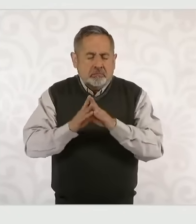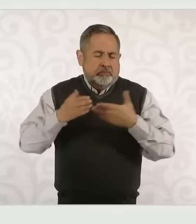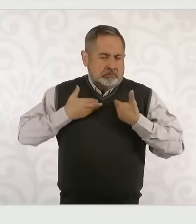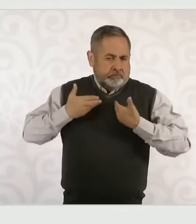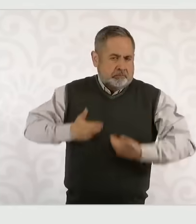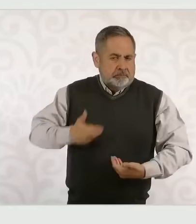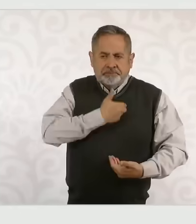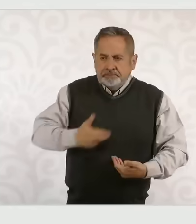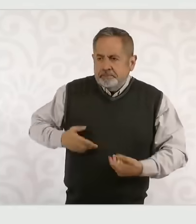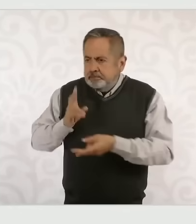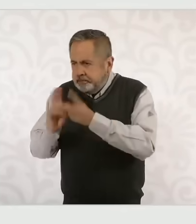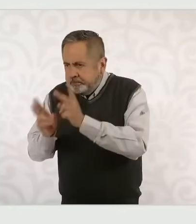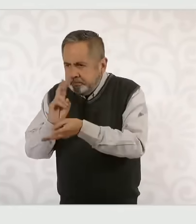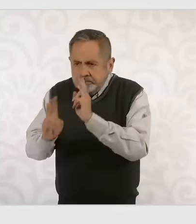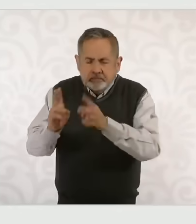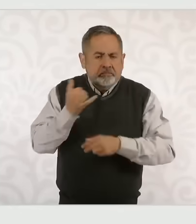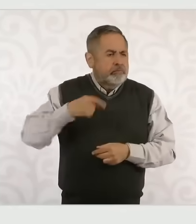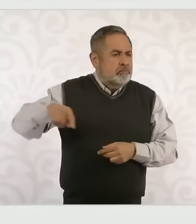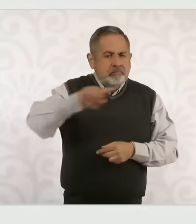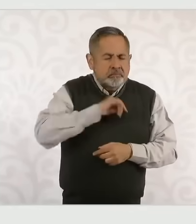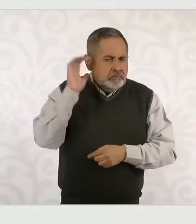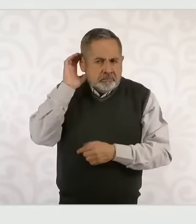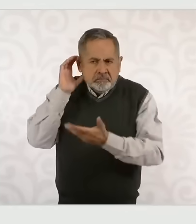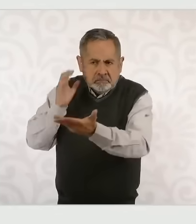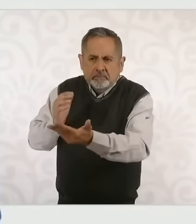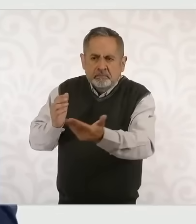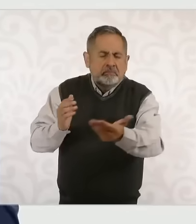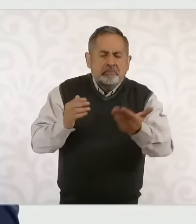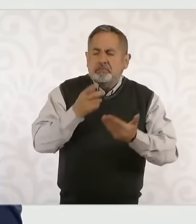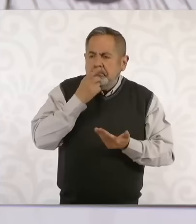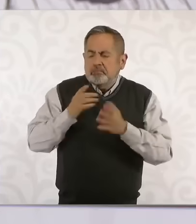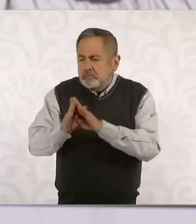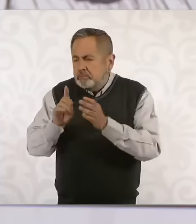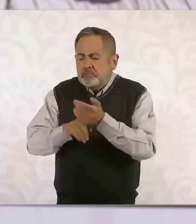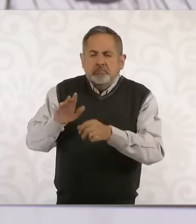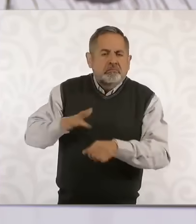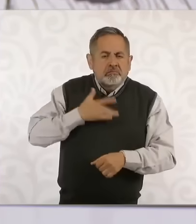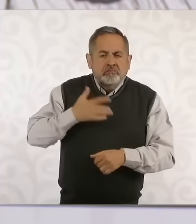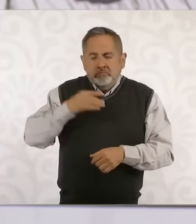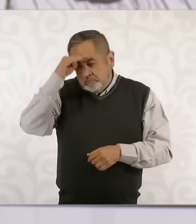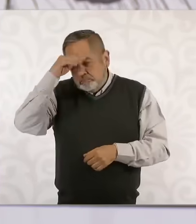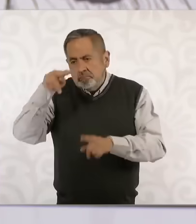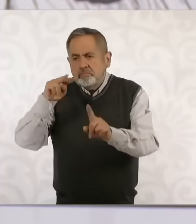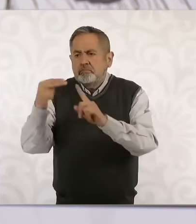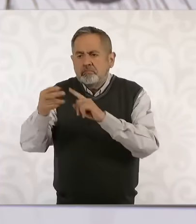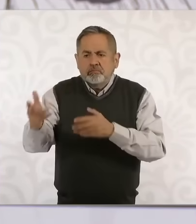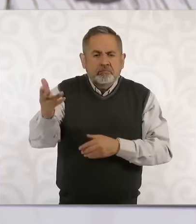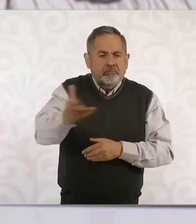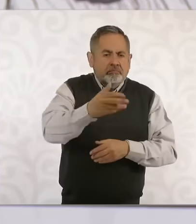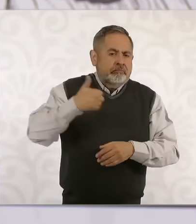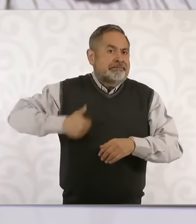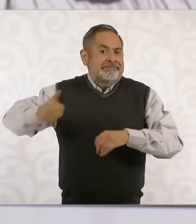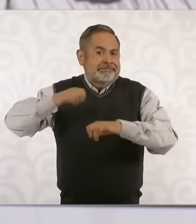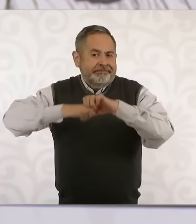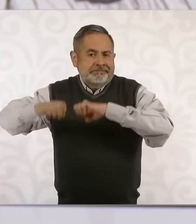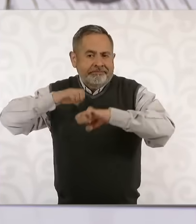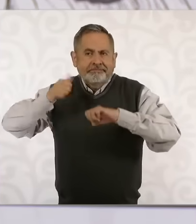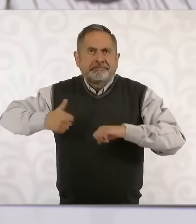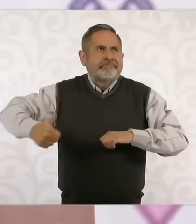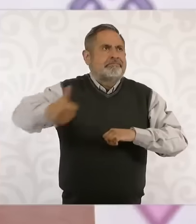y al mismo tiempo escucharlos. eh qué perspectivas hay desde cada embajada. Invitarlos también a que